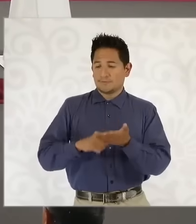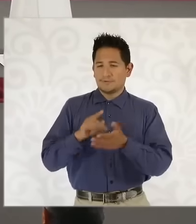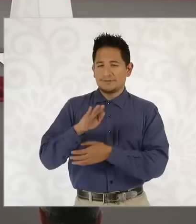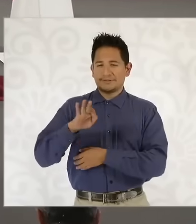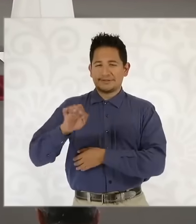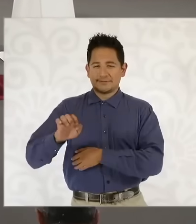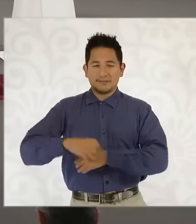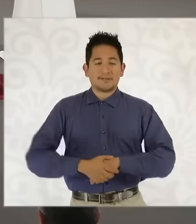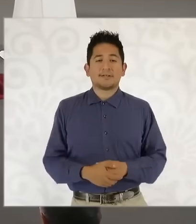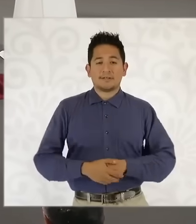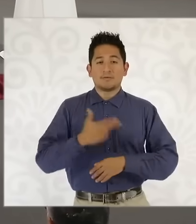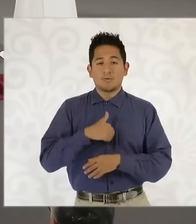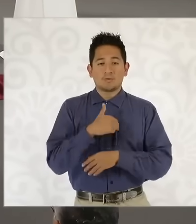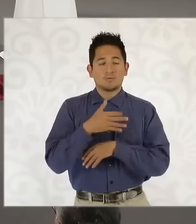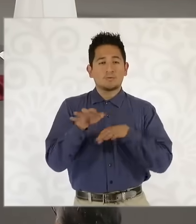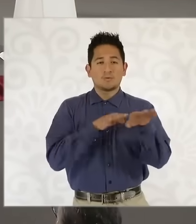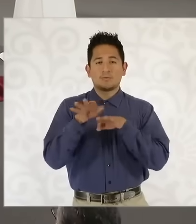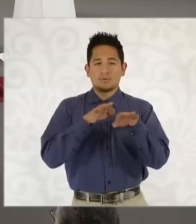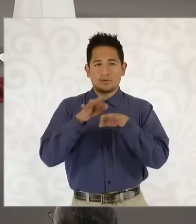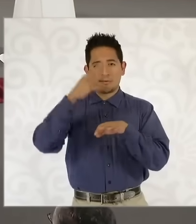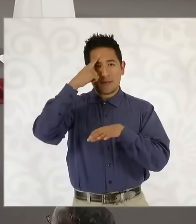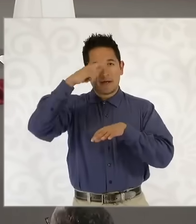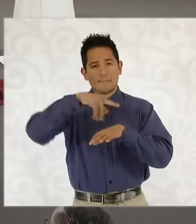Por parte de CFE estamos trabajando en la operación y mantenimiento de esta red de